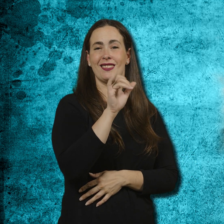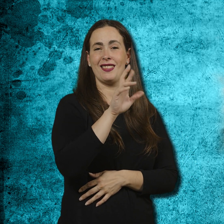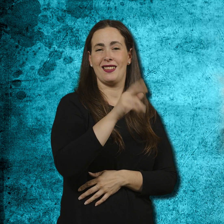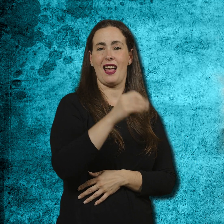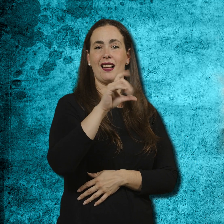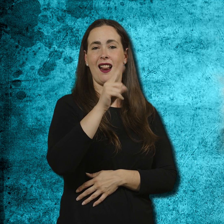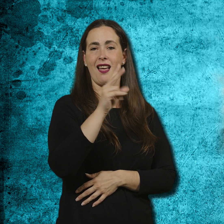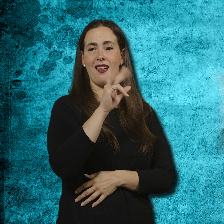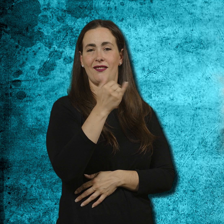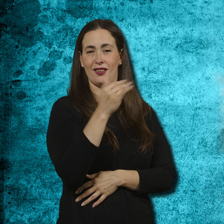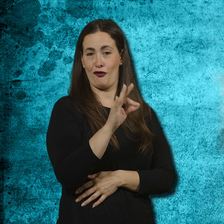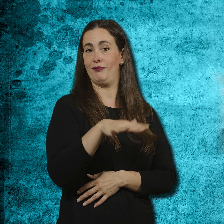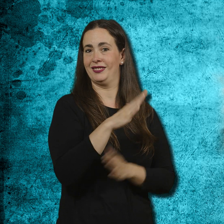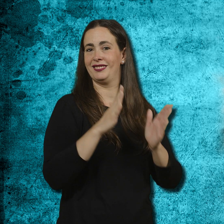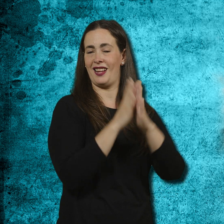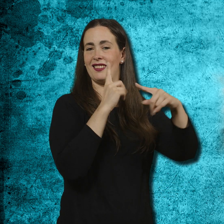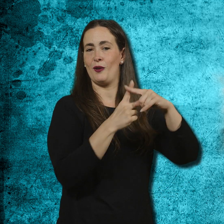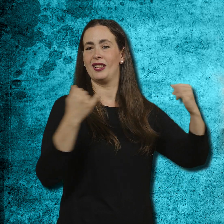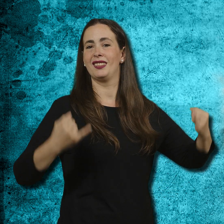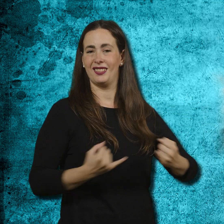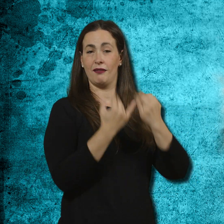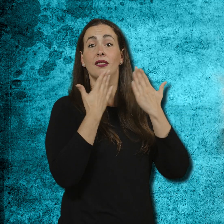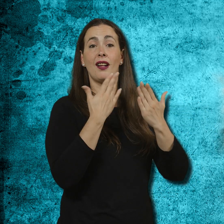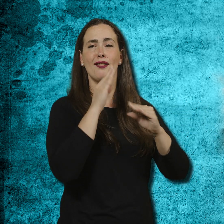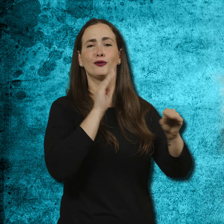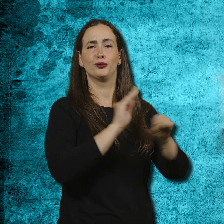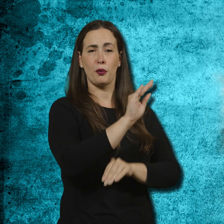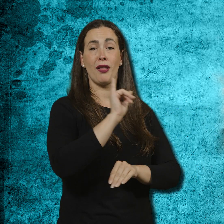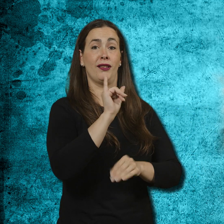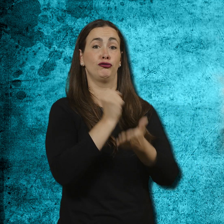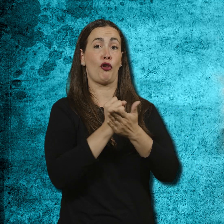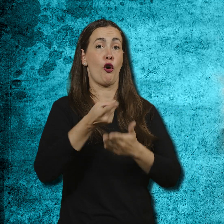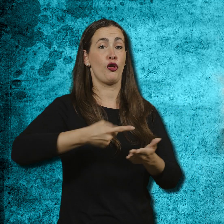Després de deu anys de lluita, va aconseguir una casa a Viera y Clavijo, a Santa Cruz de Tenerife,